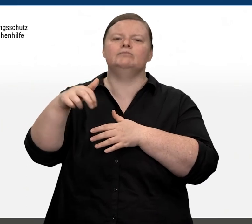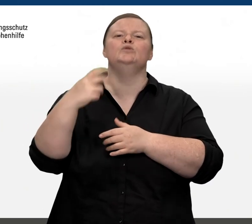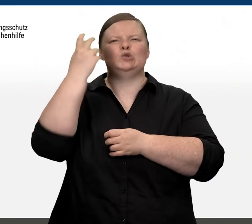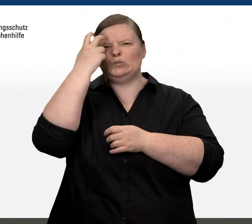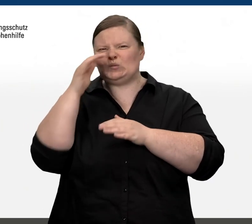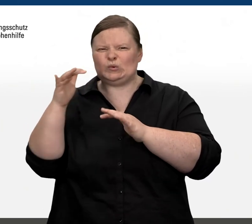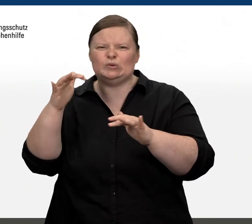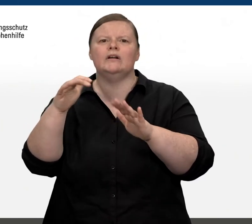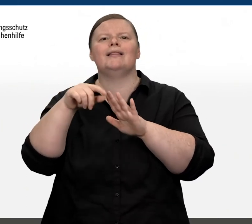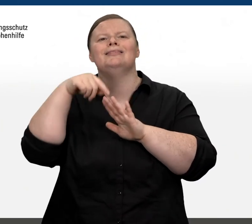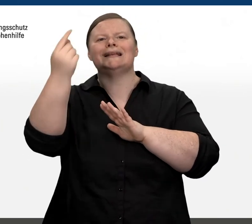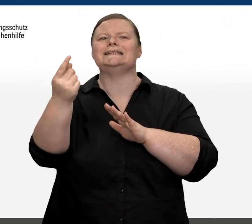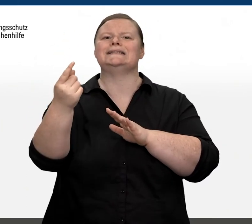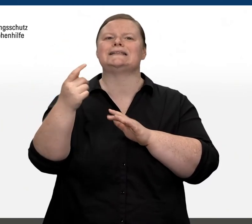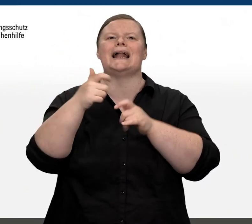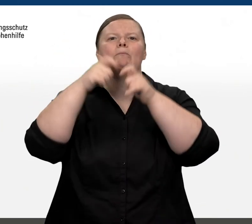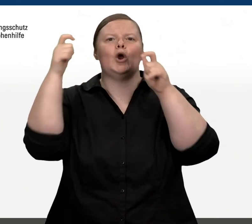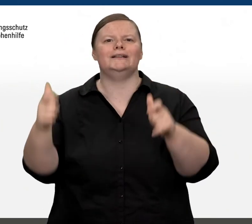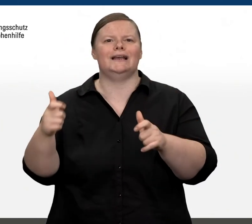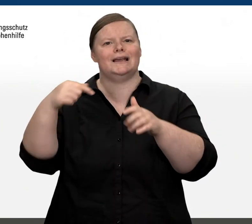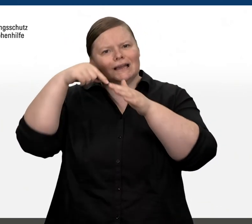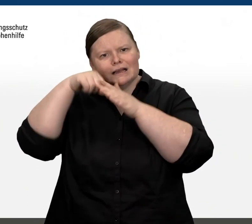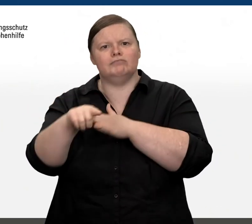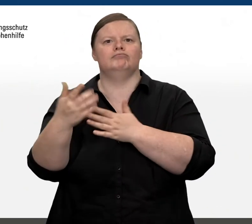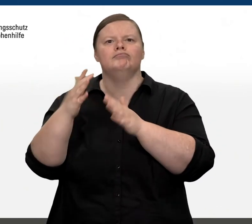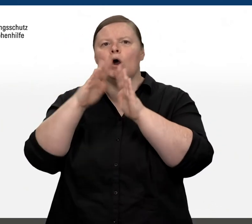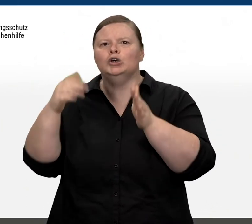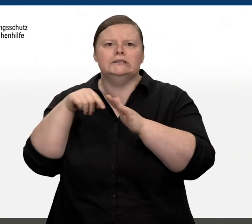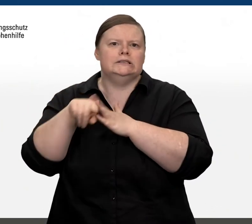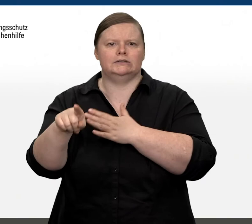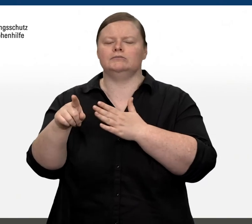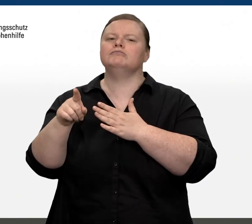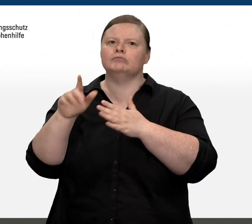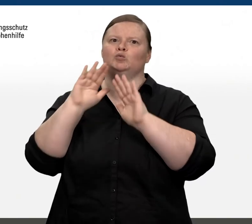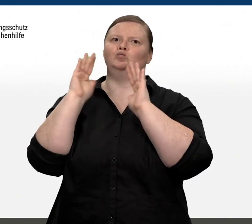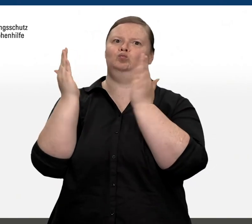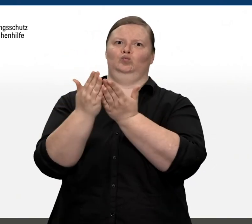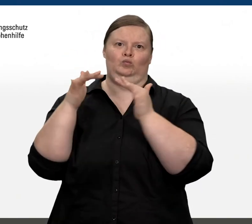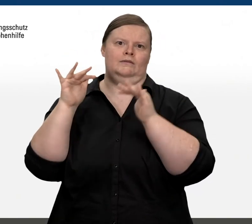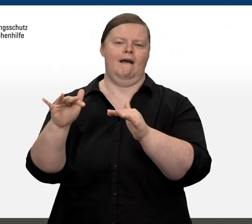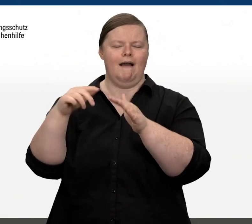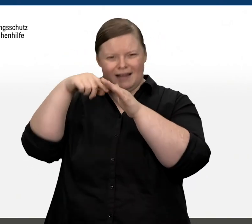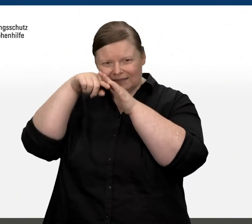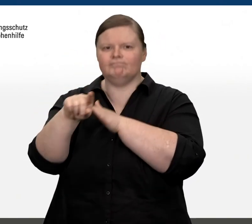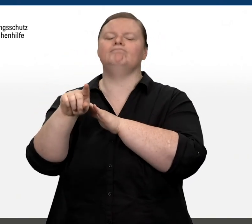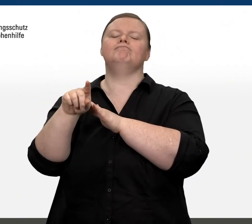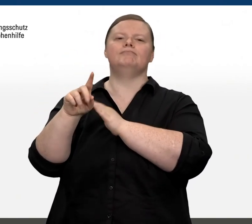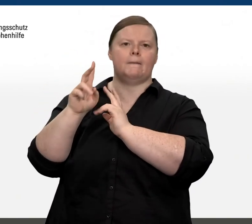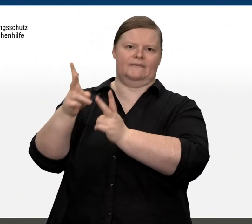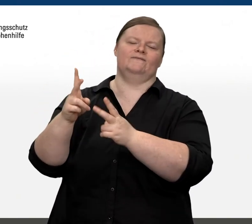und suchen Sie das nächste geschlossene Gebäude auf.